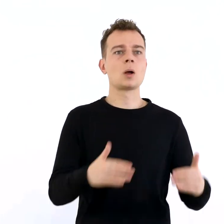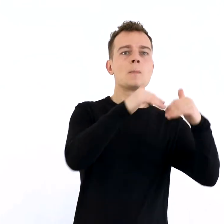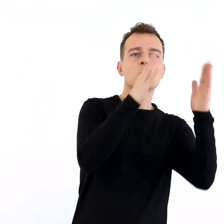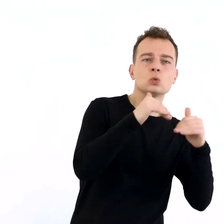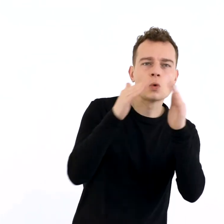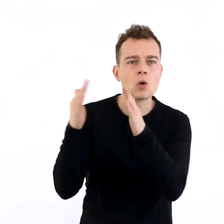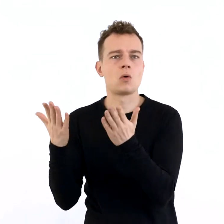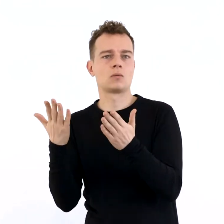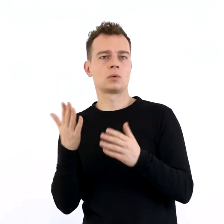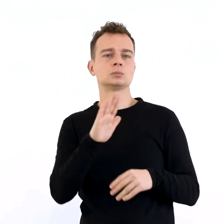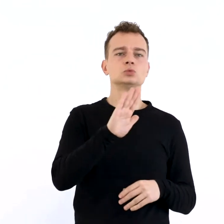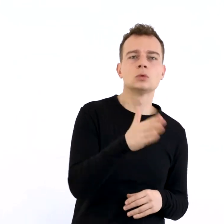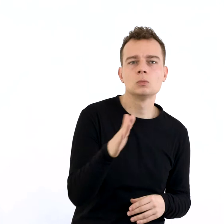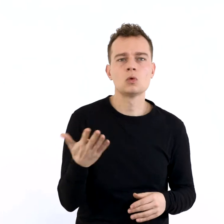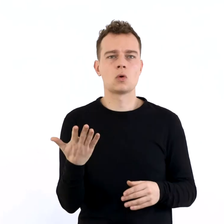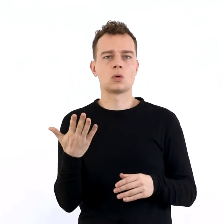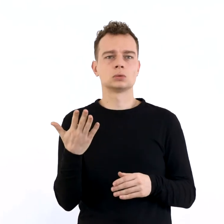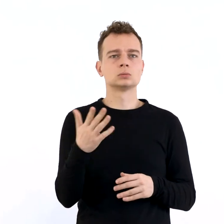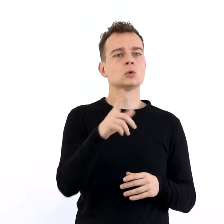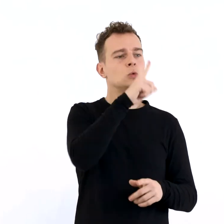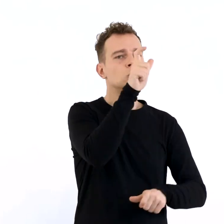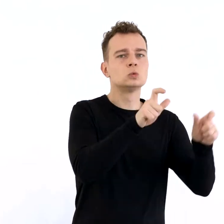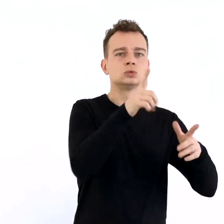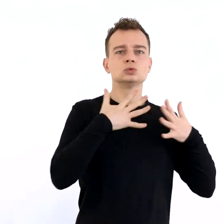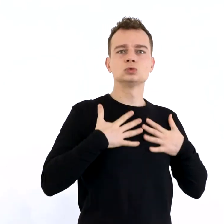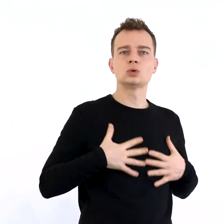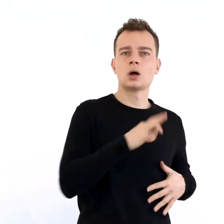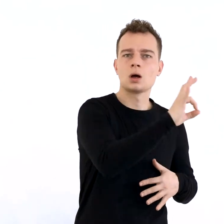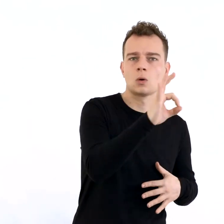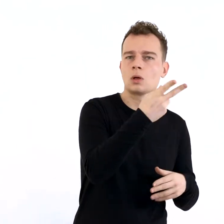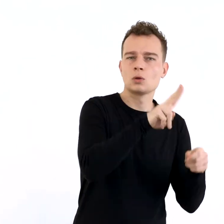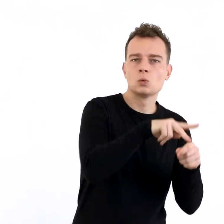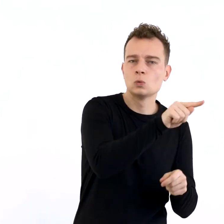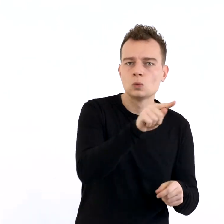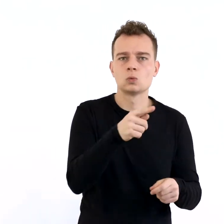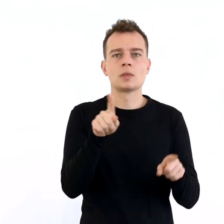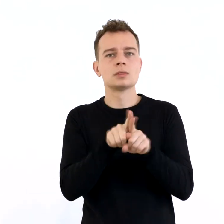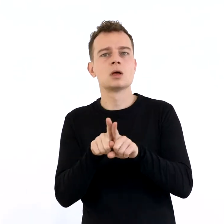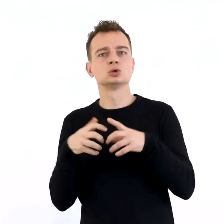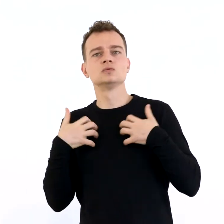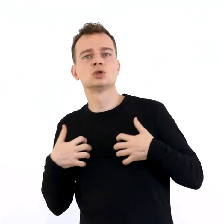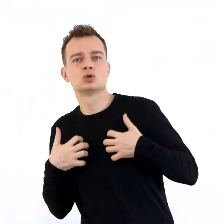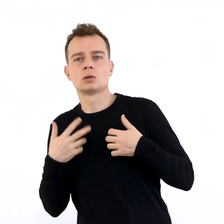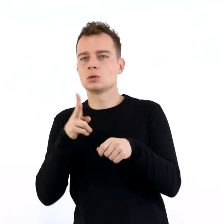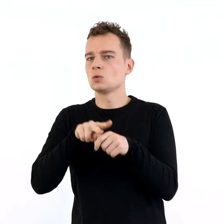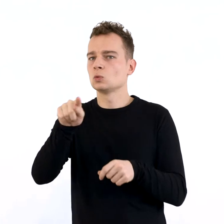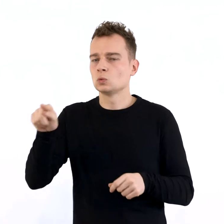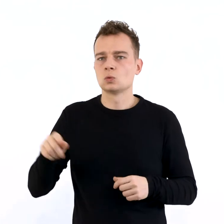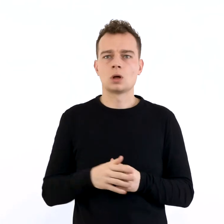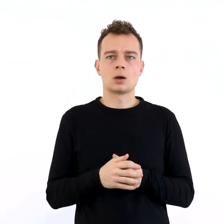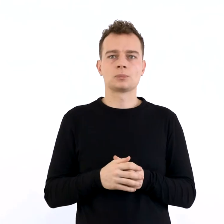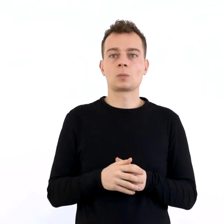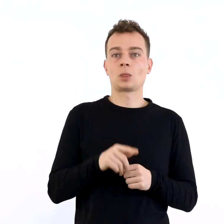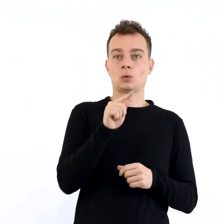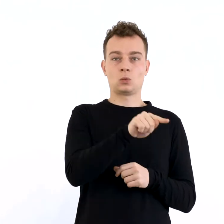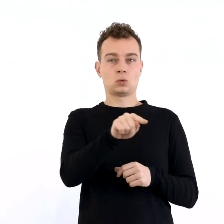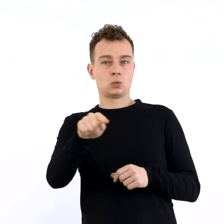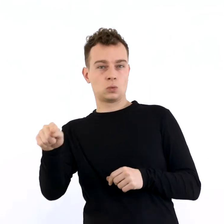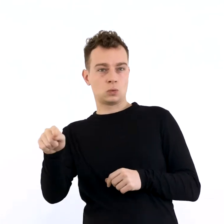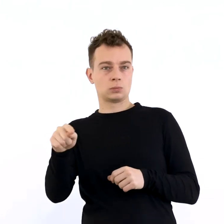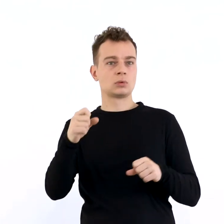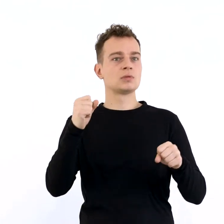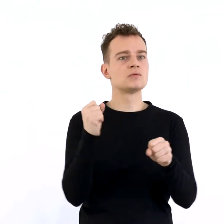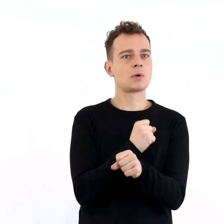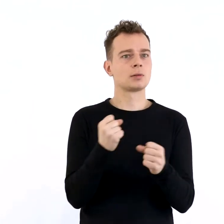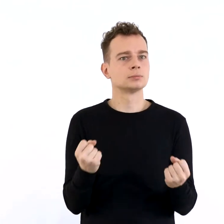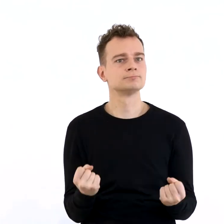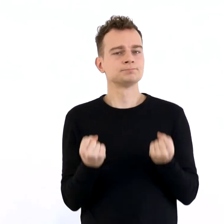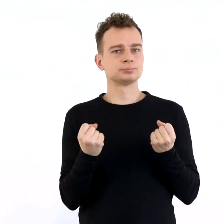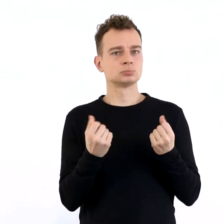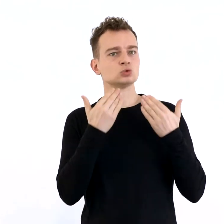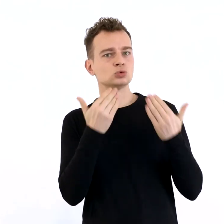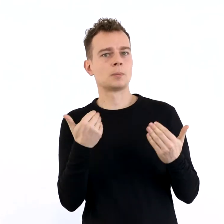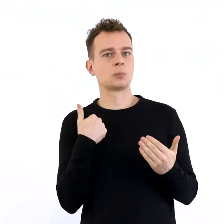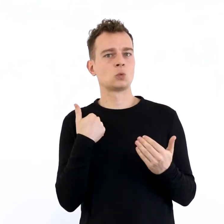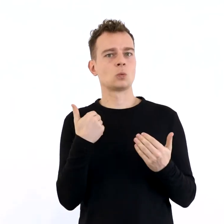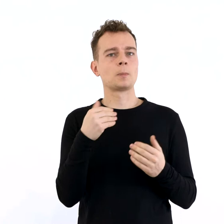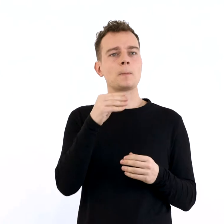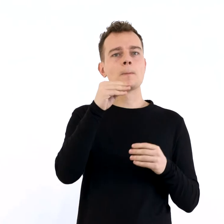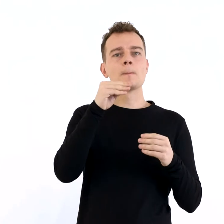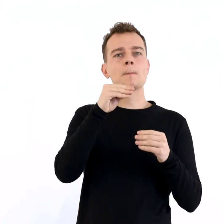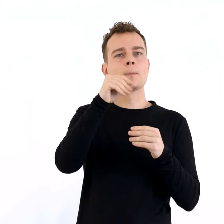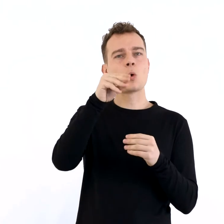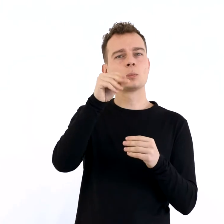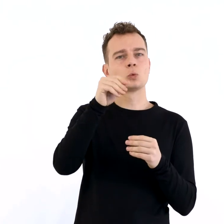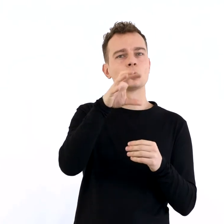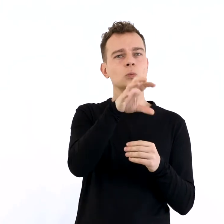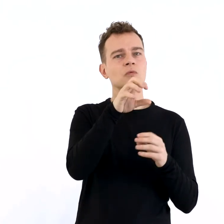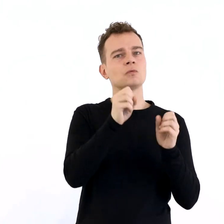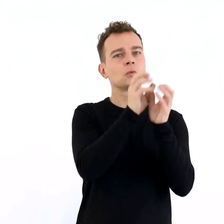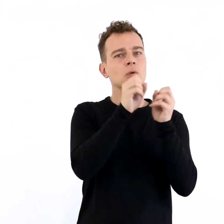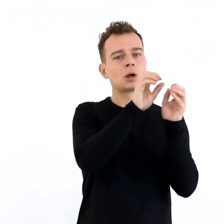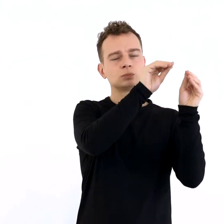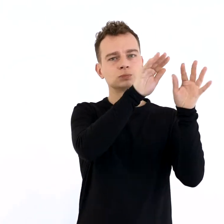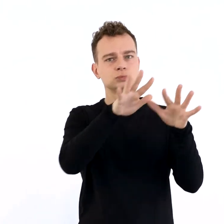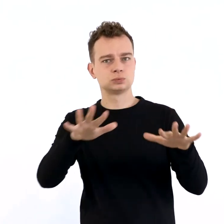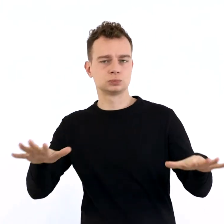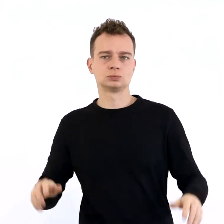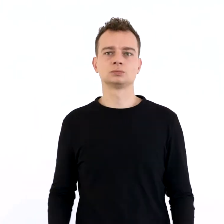Popiół wulkaniczny, który zasypał miasta, utrwalił budowle, przedmioty oraz niektóre ciała ludzi i zwierząt,